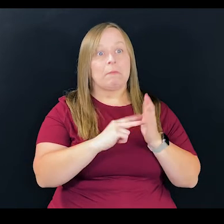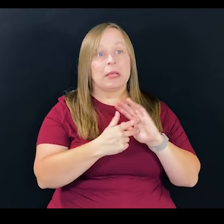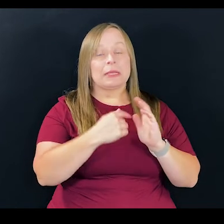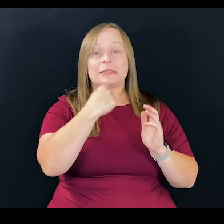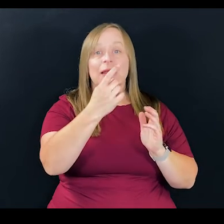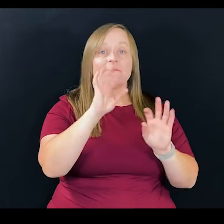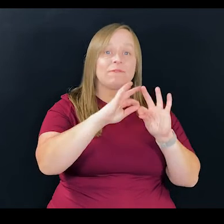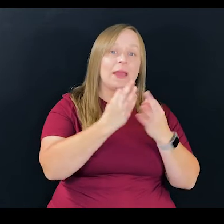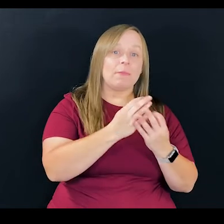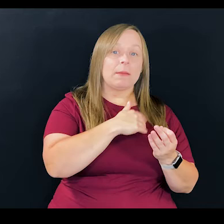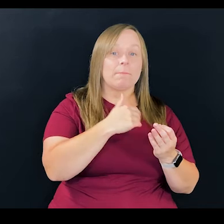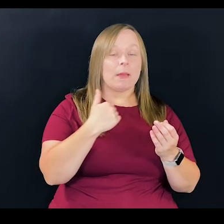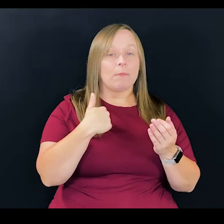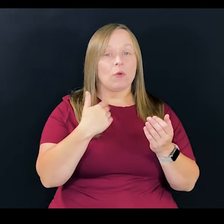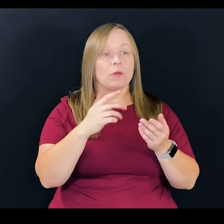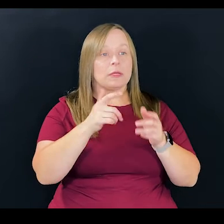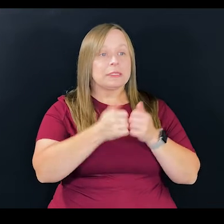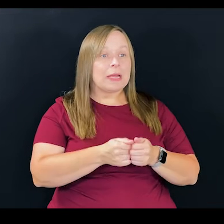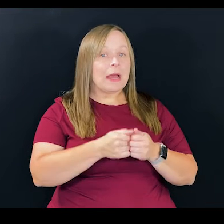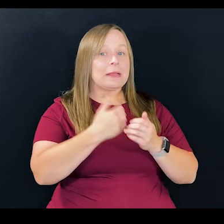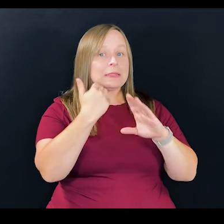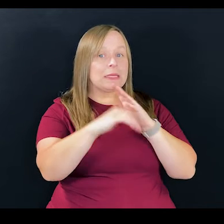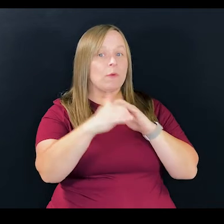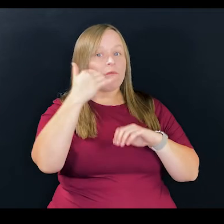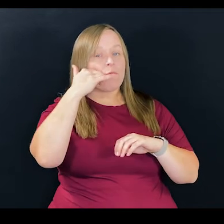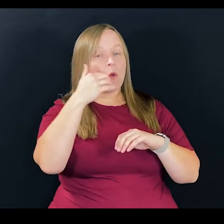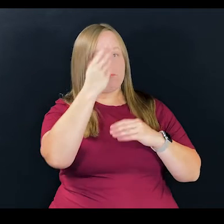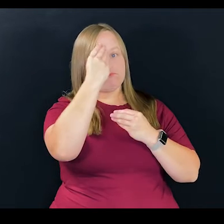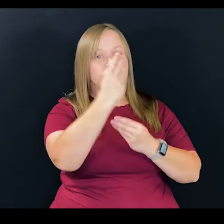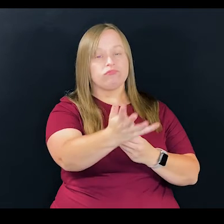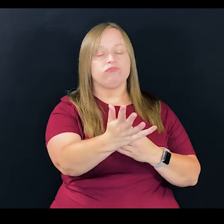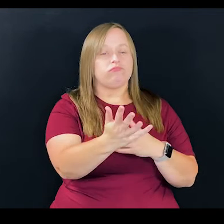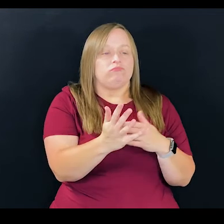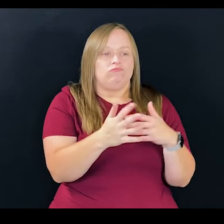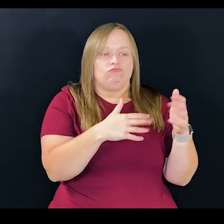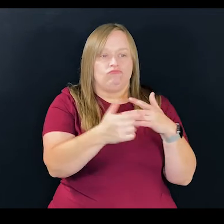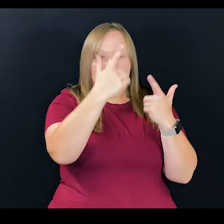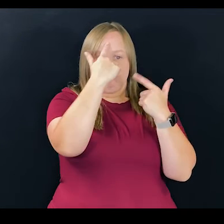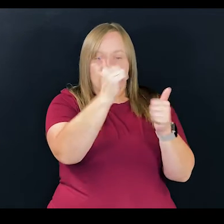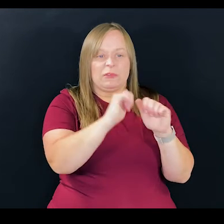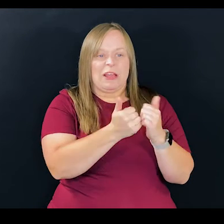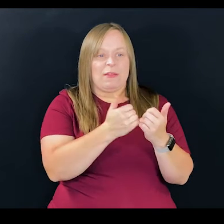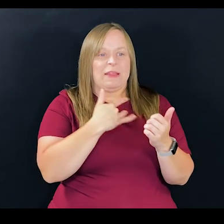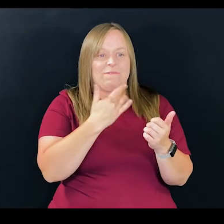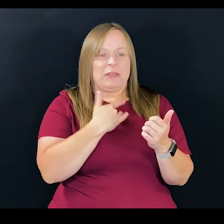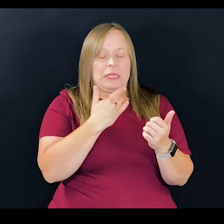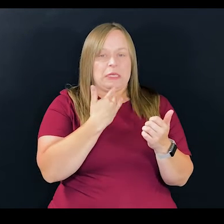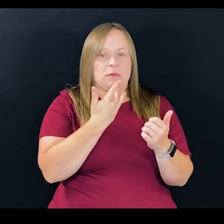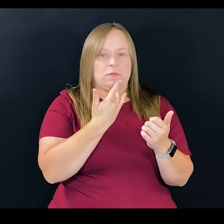eso significa decirles a sus familiares por texto, por e-mail, por teléfono.